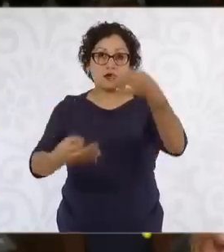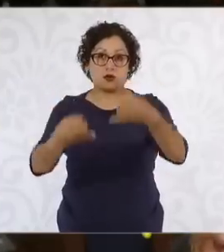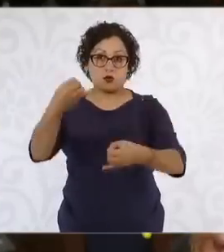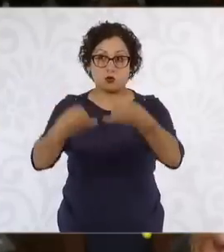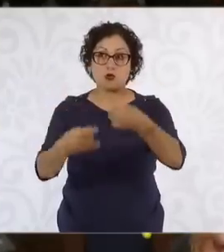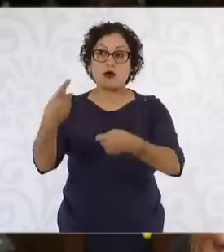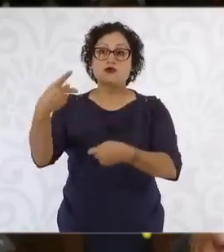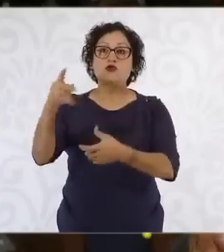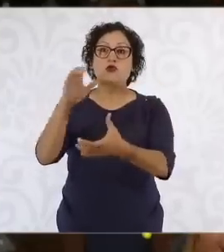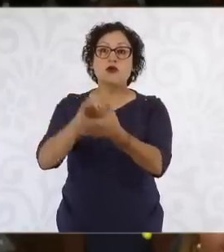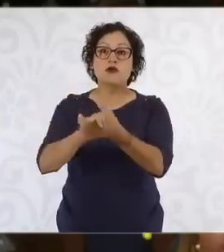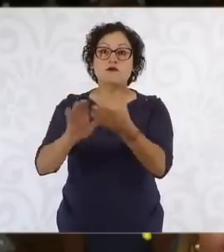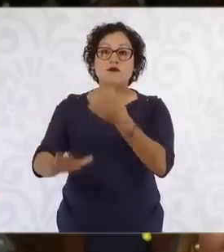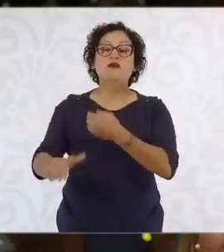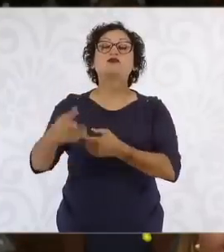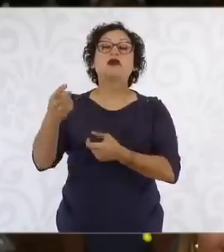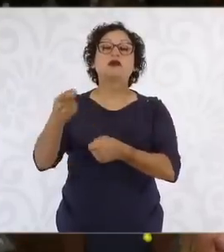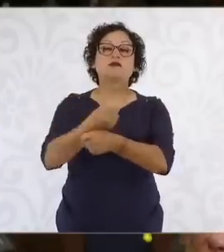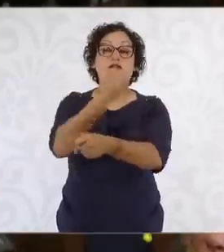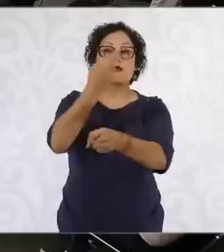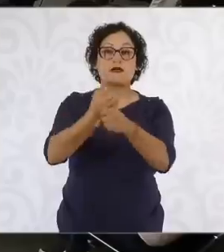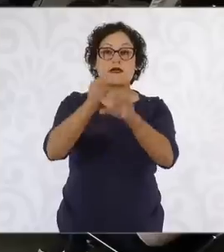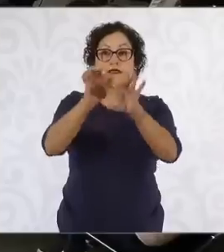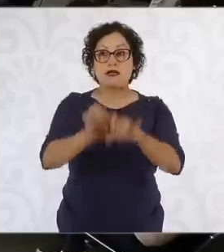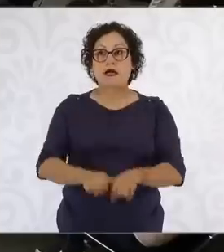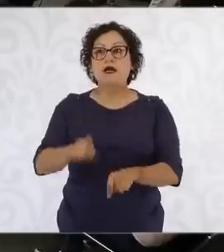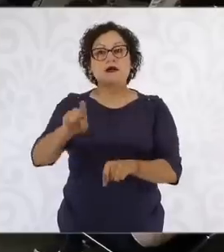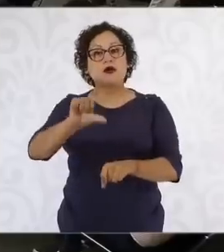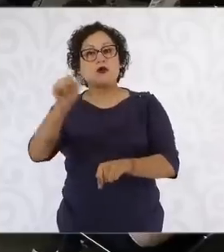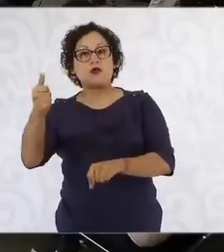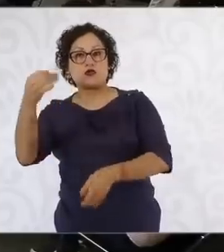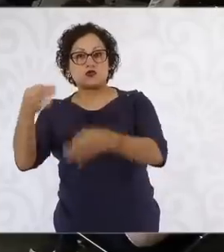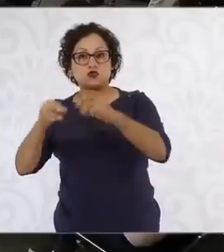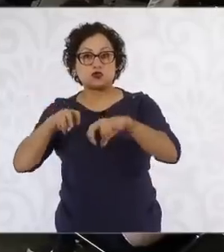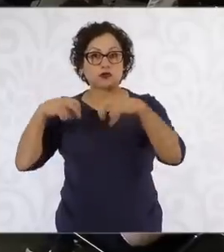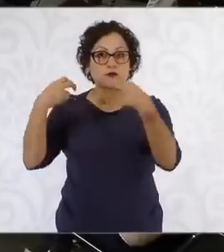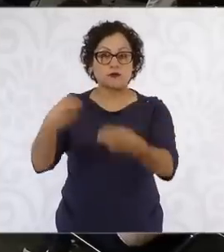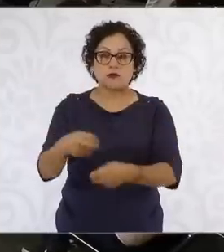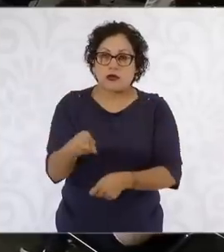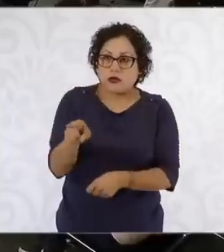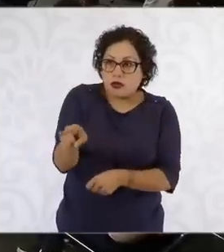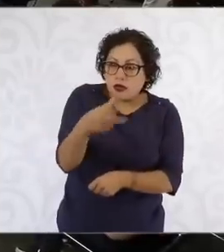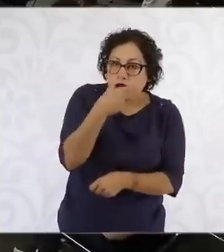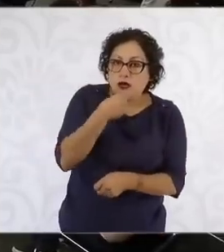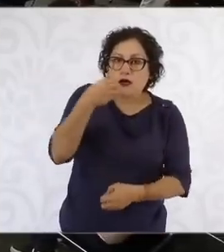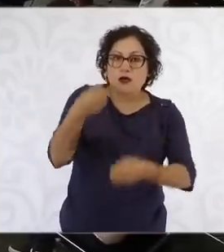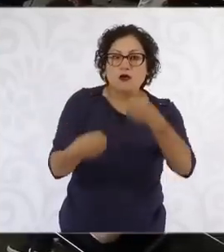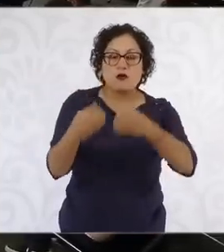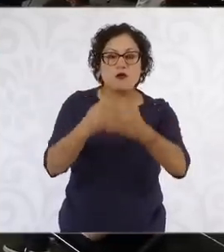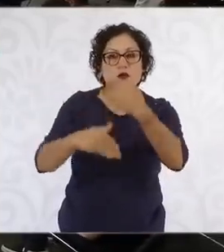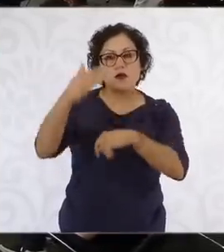de un tribunal este magistrado Por cierto a través de la asociación Nacional de magistrados